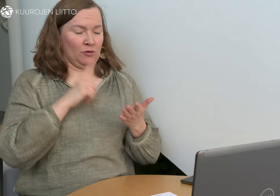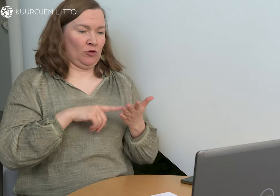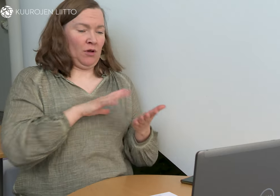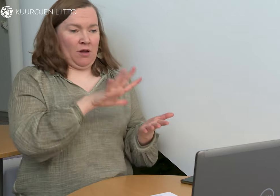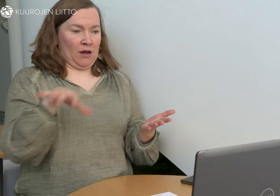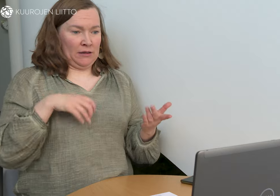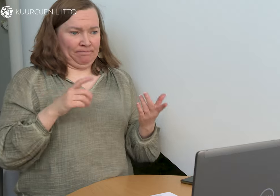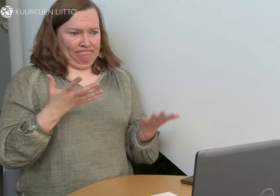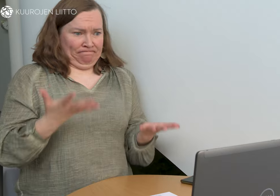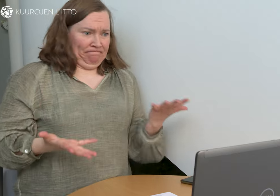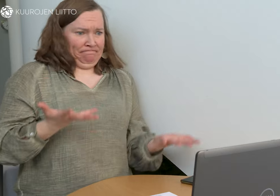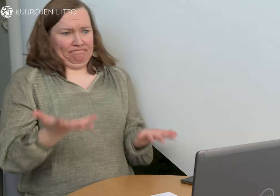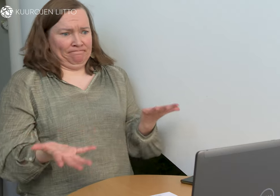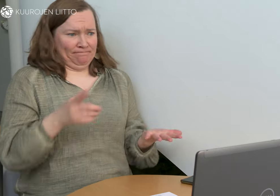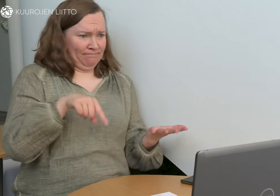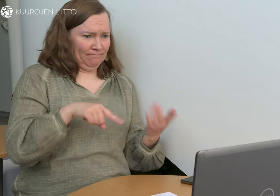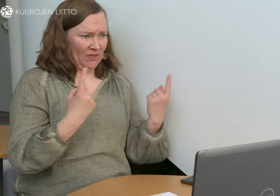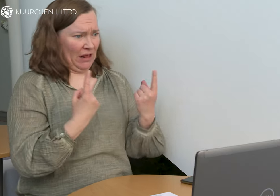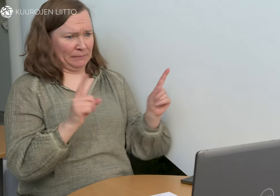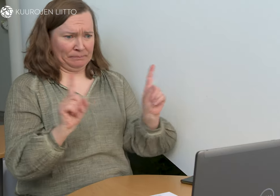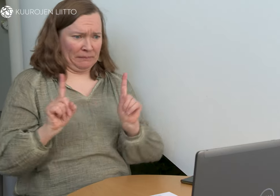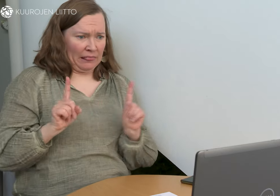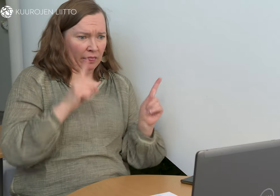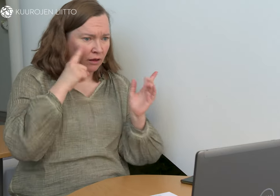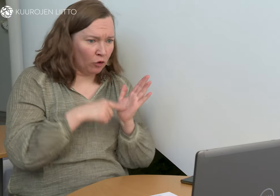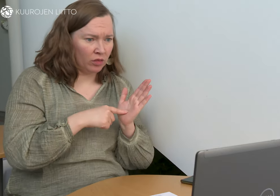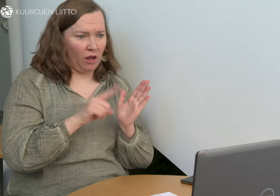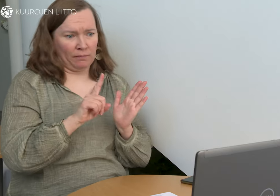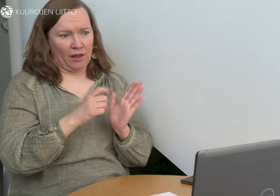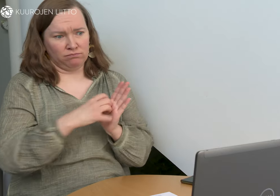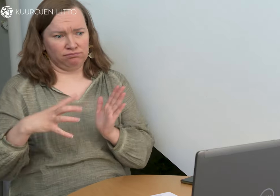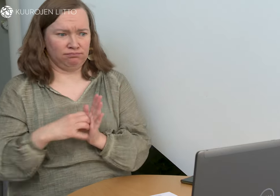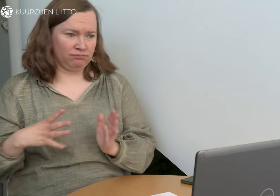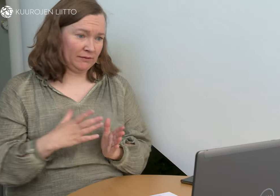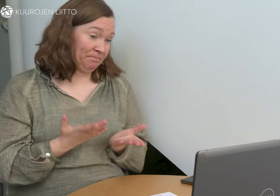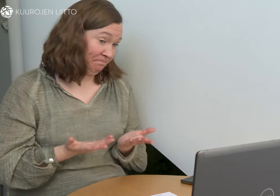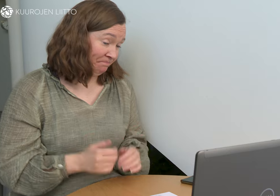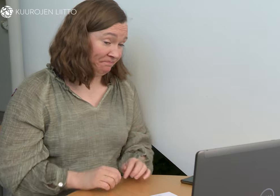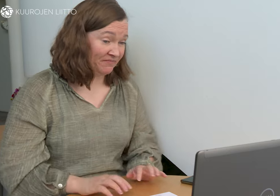koska kukaan ei tunnu tietävän, mitä tämänhetkinen tilanne tarkoittaa - ja mitkä sen seuraamukset tulevat olemaan.